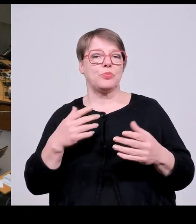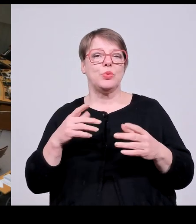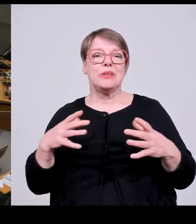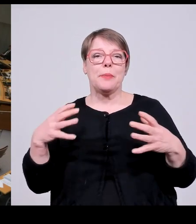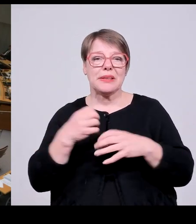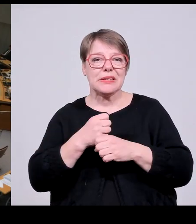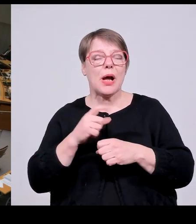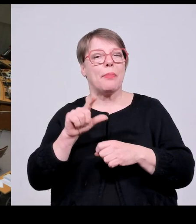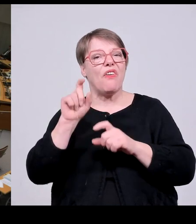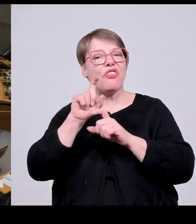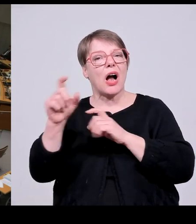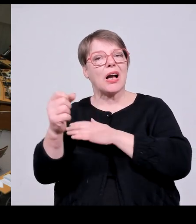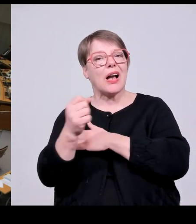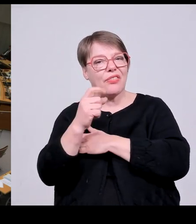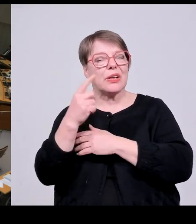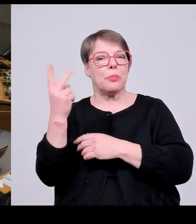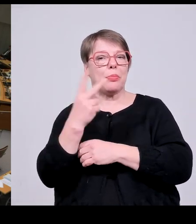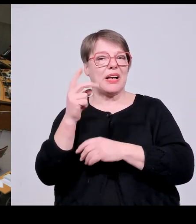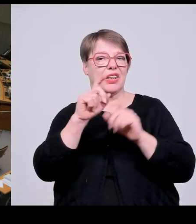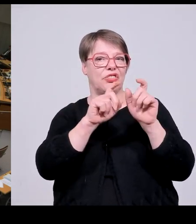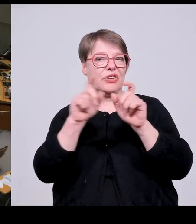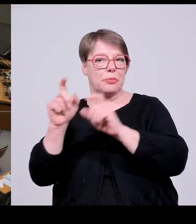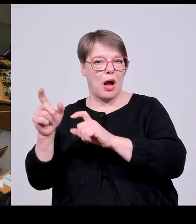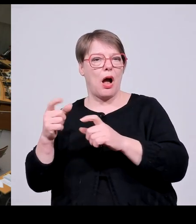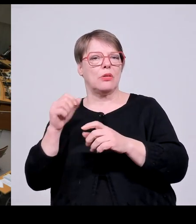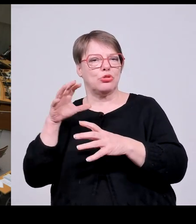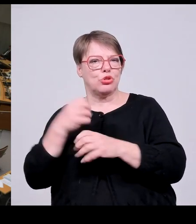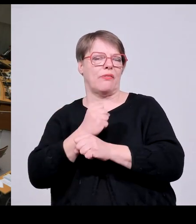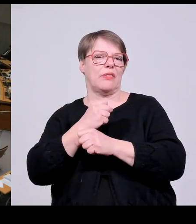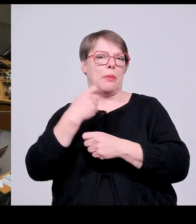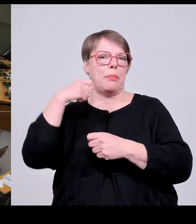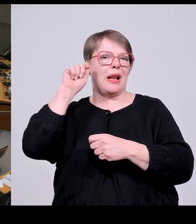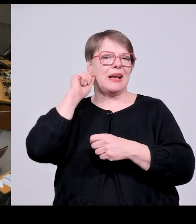Okay, offensichtlich übernimmt das der Kollege Stettner. Bitte sehr.(Rednerwechsel)